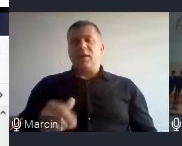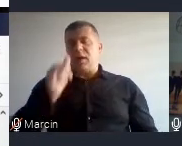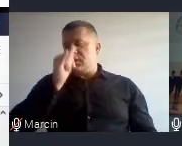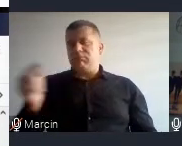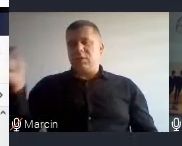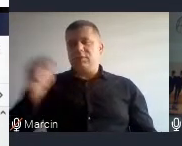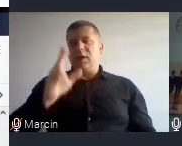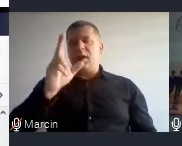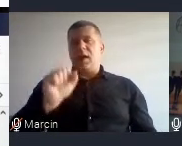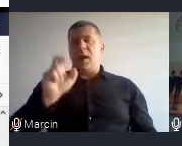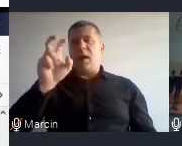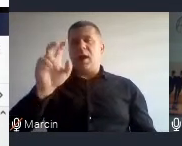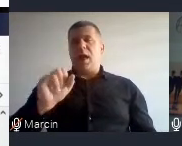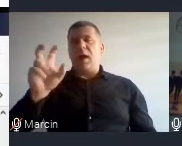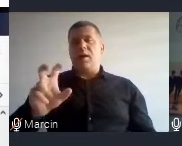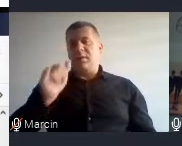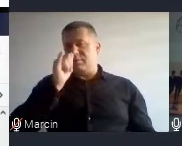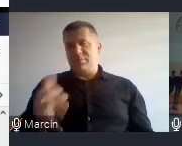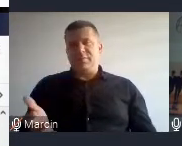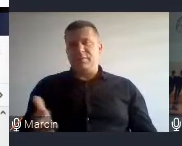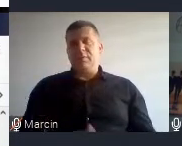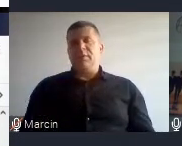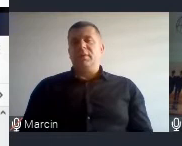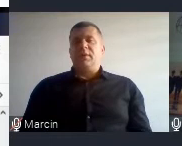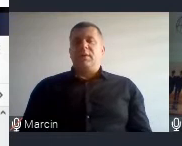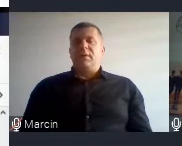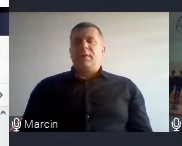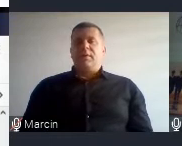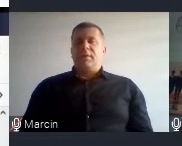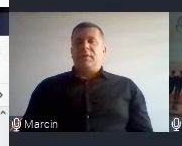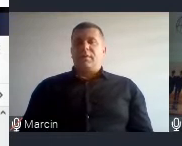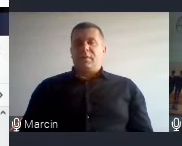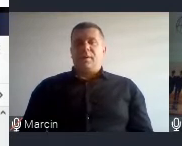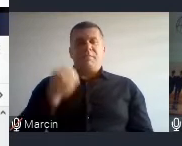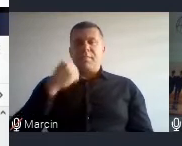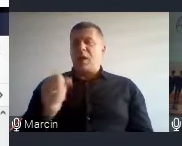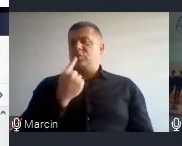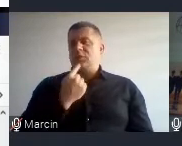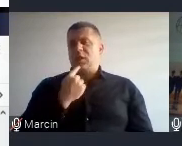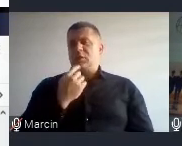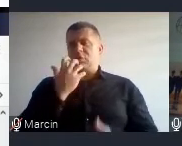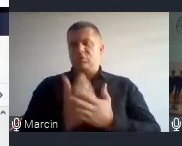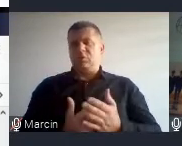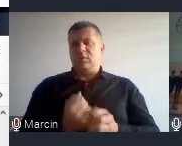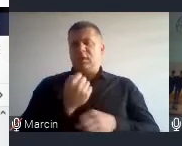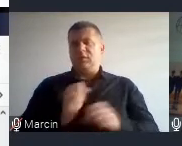W związku z tym, w tym układzie, bardzo rzadko stosowane zwolnienie, musielibyście mieć